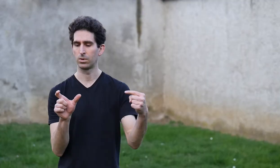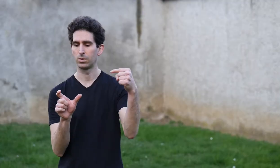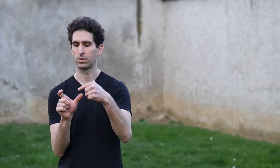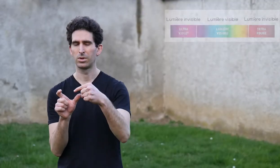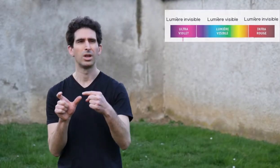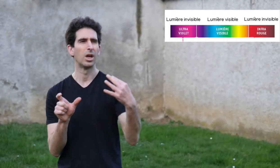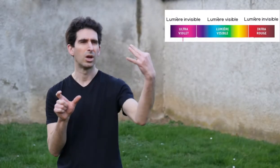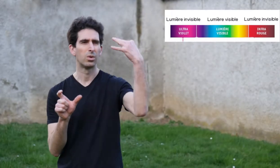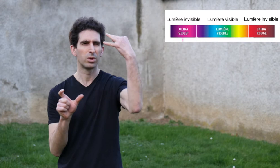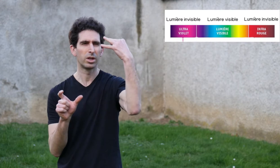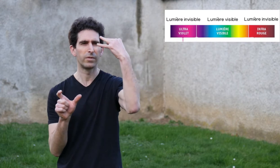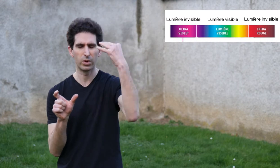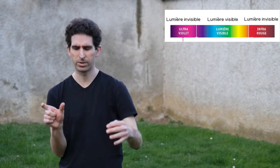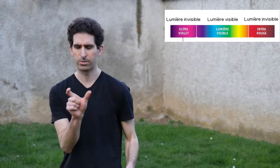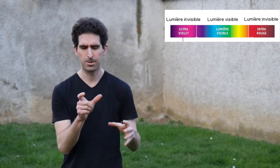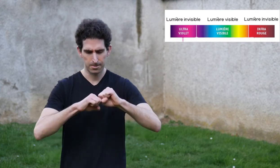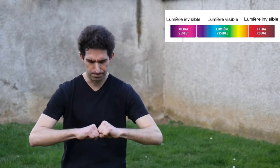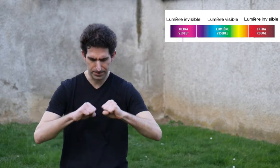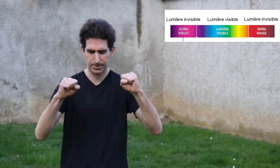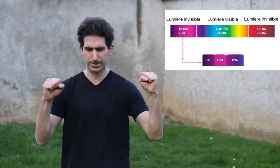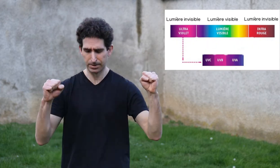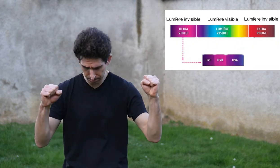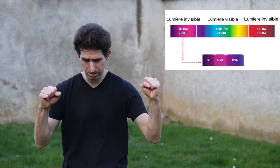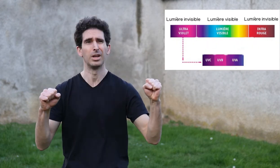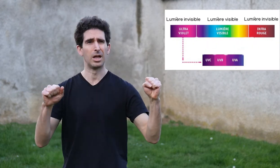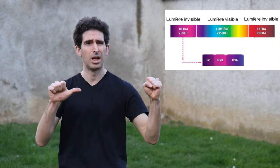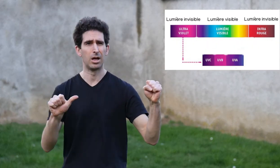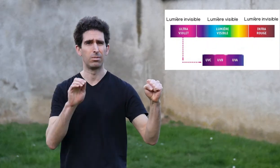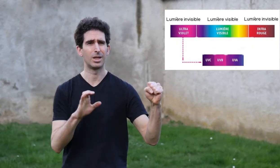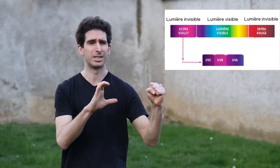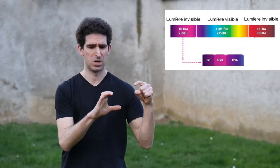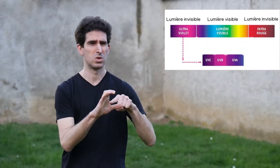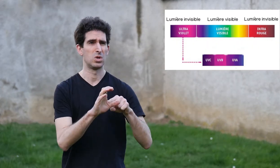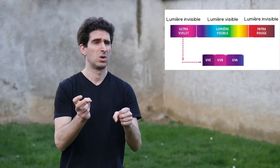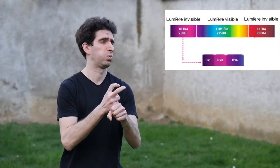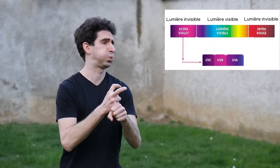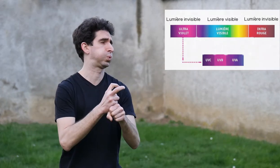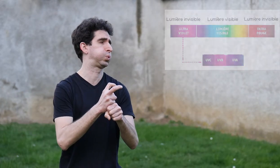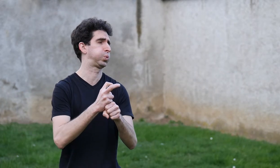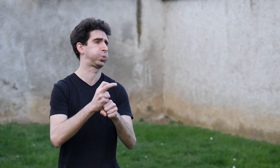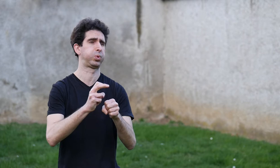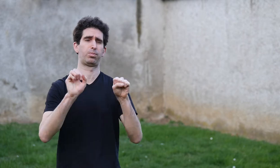Dans les ultraviolets, il y a les ultraviolets A, B et C. Les C sont les plus dangereux.